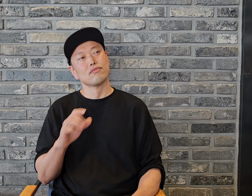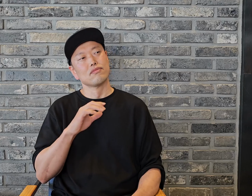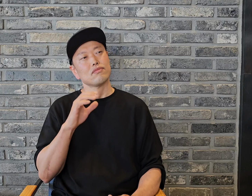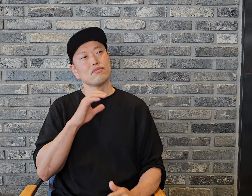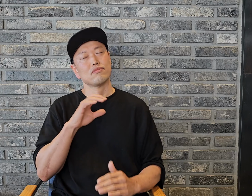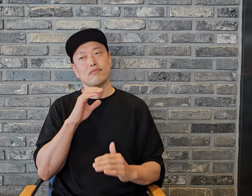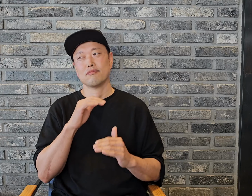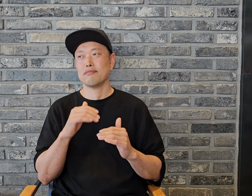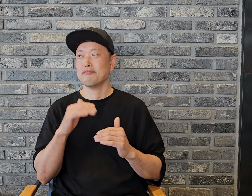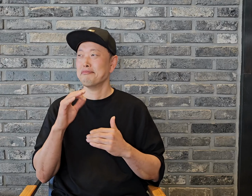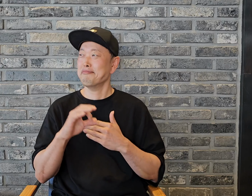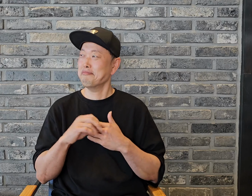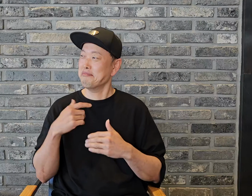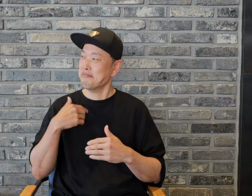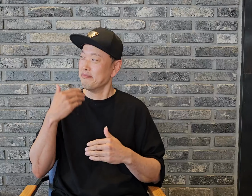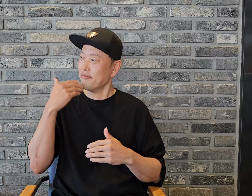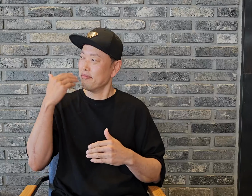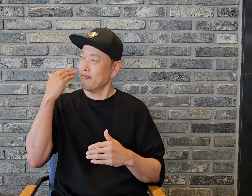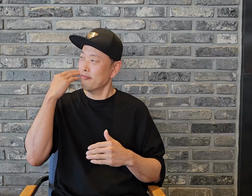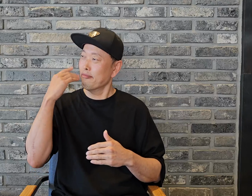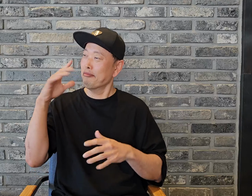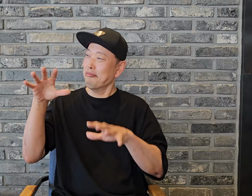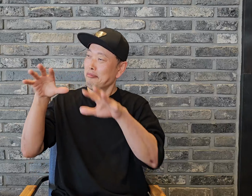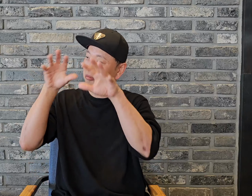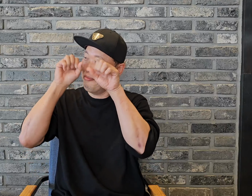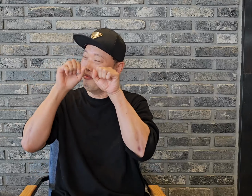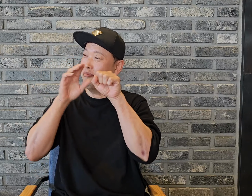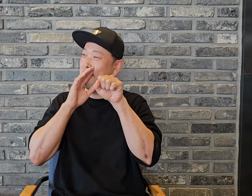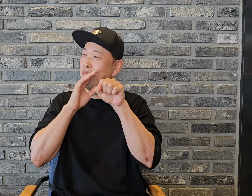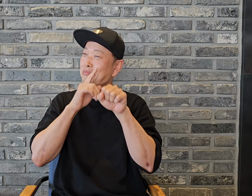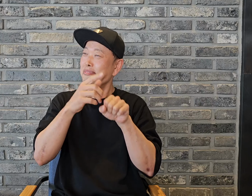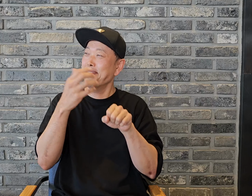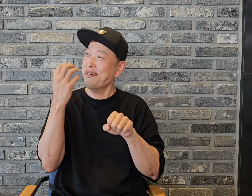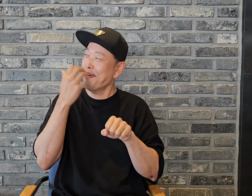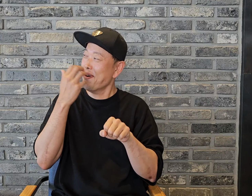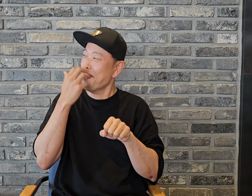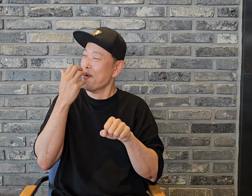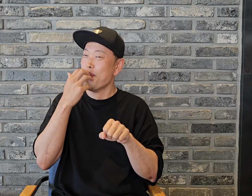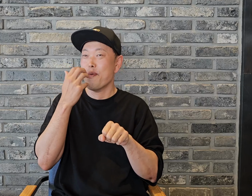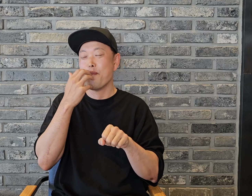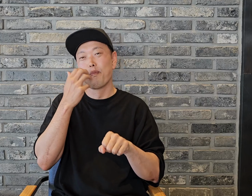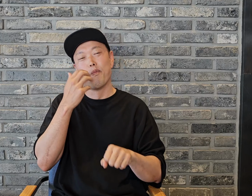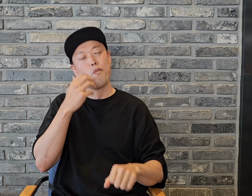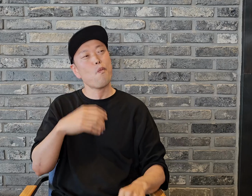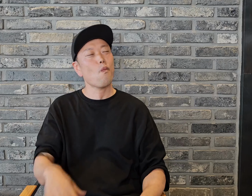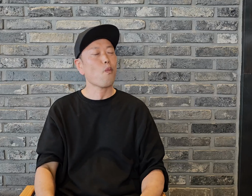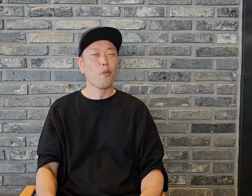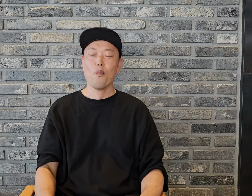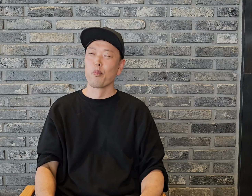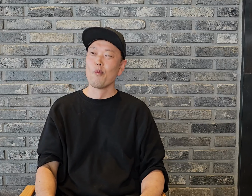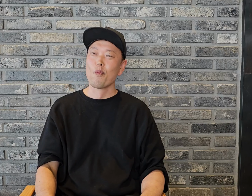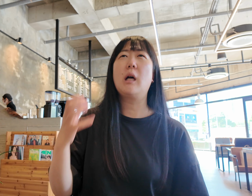耳が聞こえない環境で育ったならまだしも、 聴こえる人と一緒に育つとそううまくはいかない… あ、、、